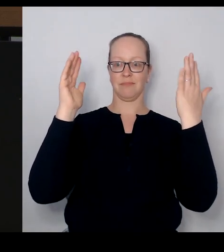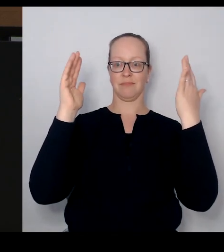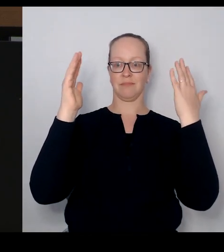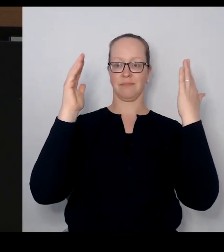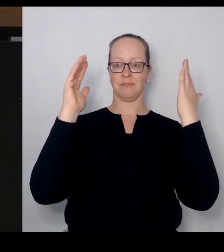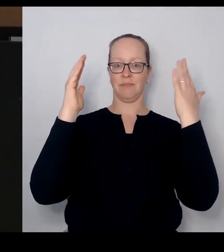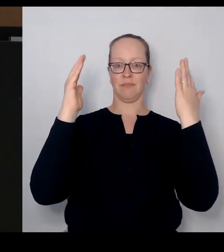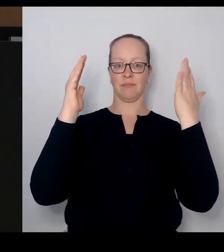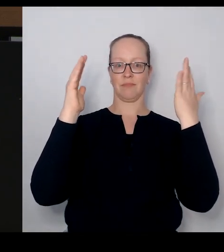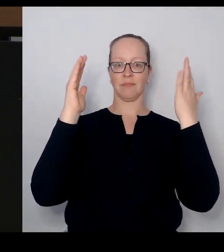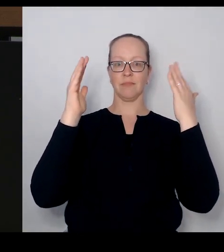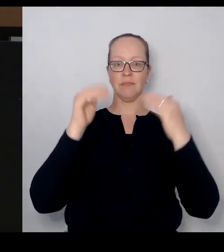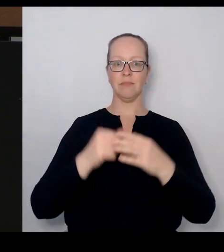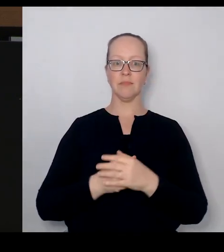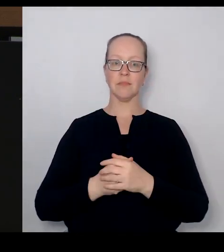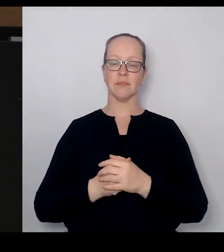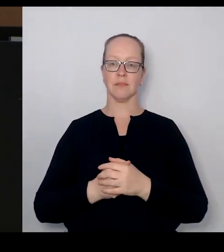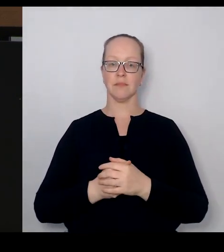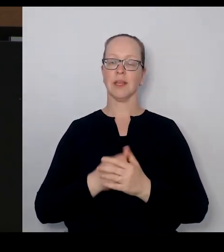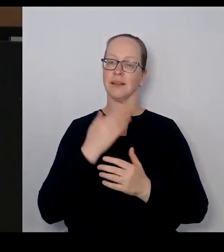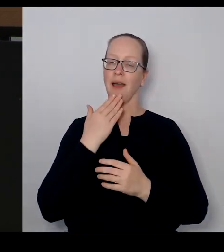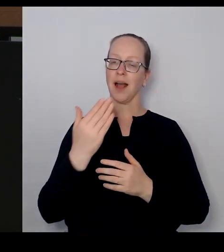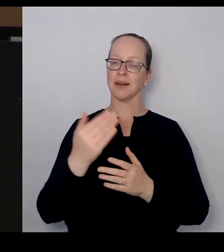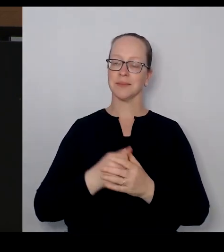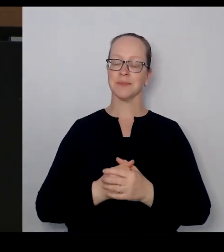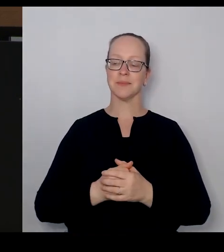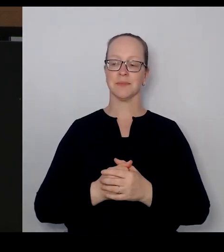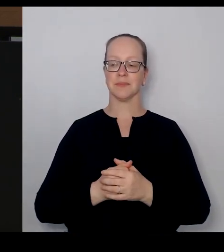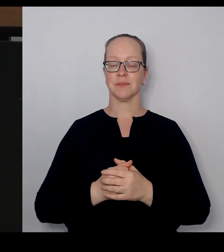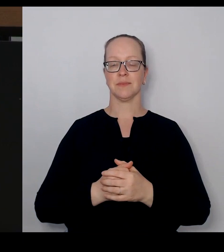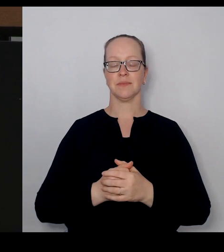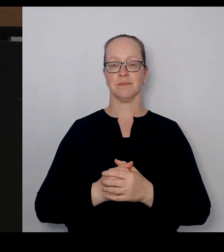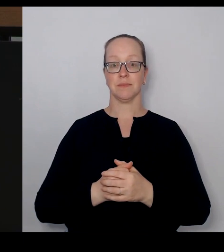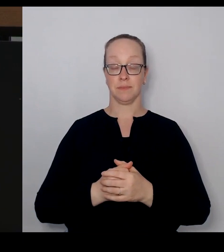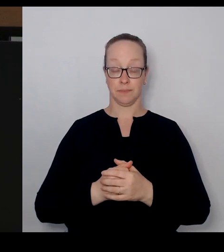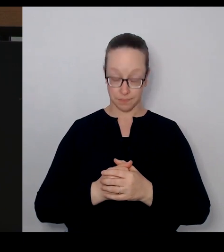Schließlich hat sich der Rechnungshof frühzeitig auch zu dem geplanten